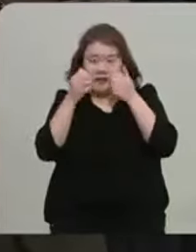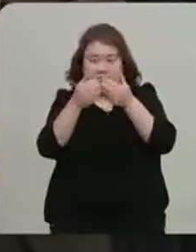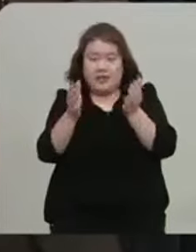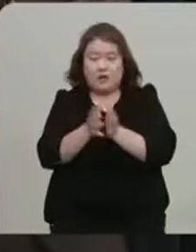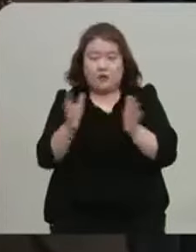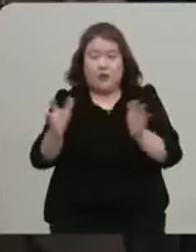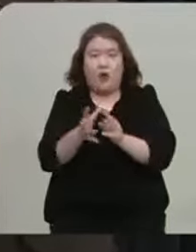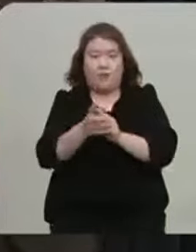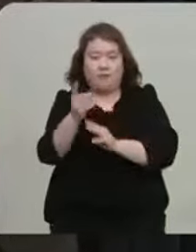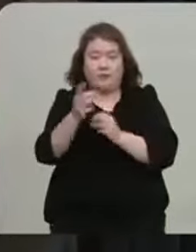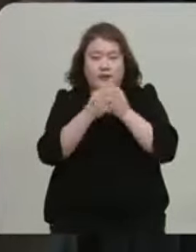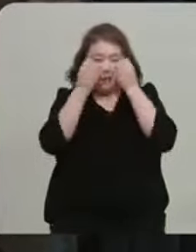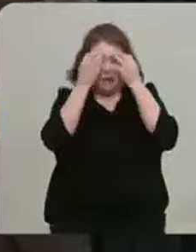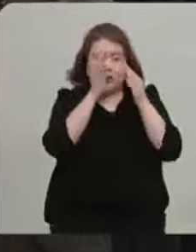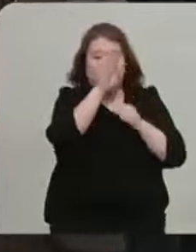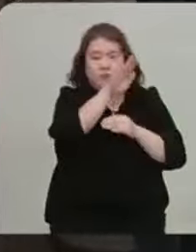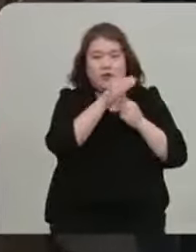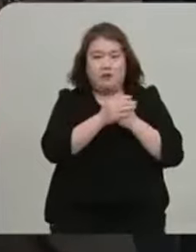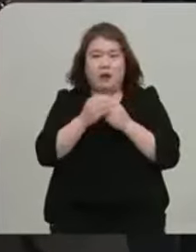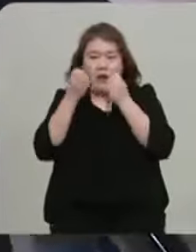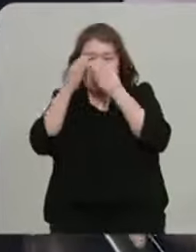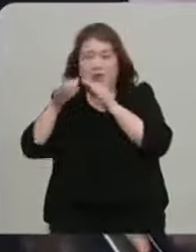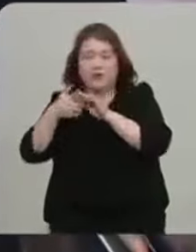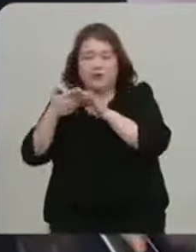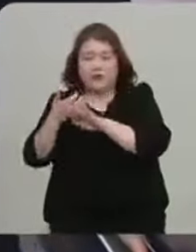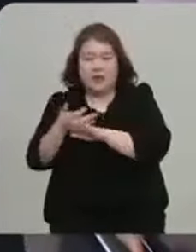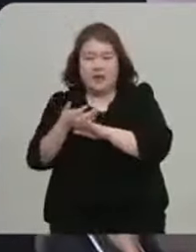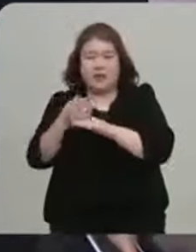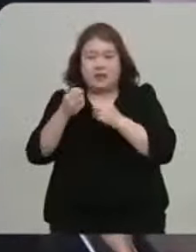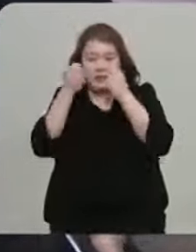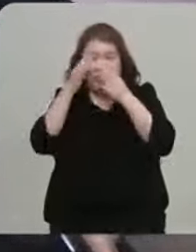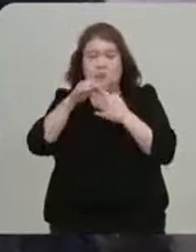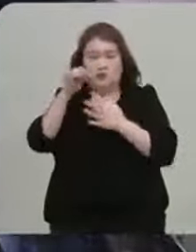새로운미래와 개혁신당 새로운 선택 원칙과상식 등이 모인 개혁신